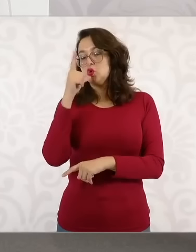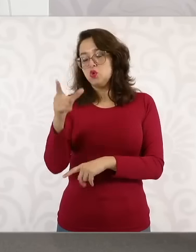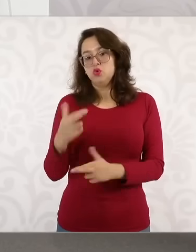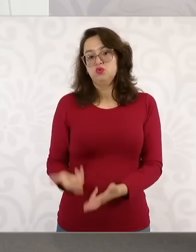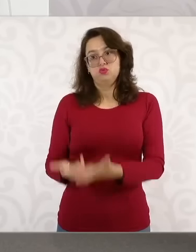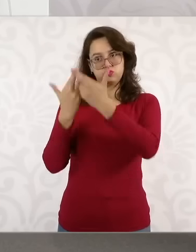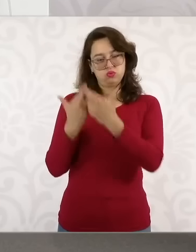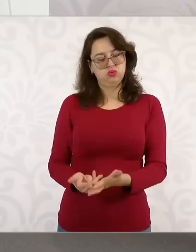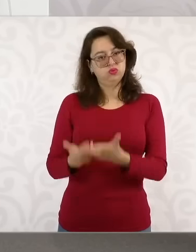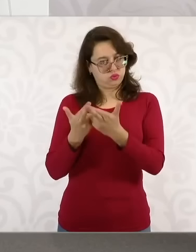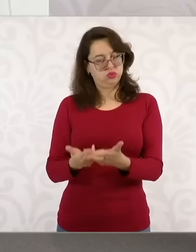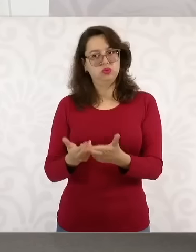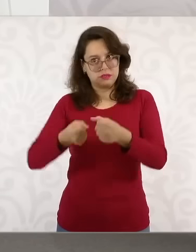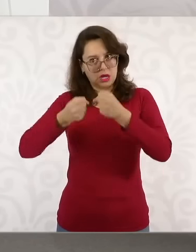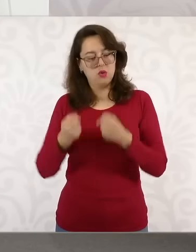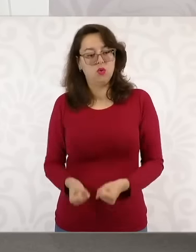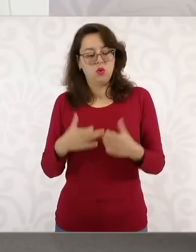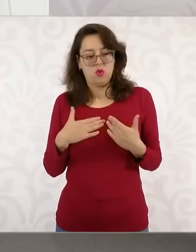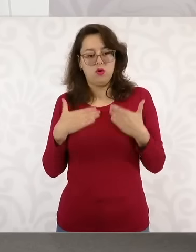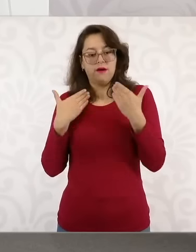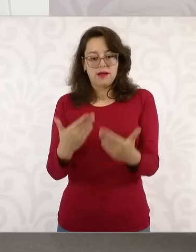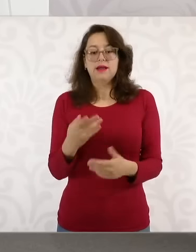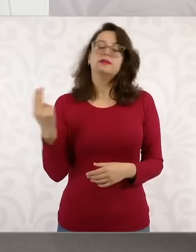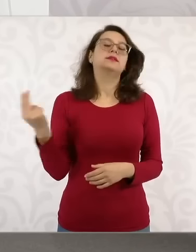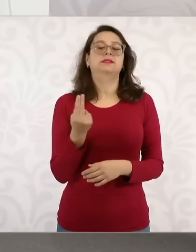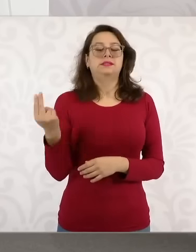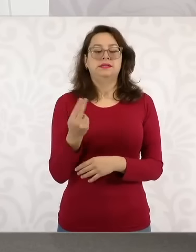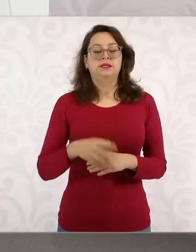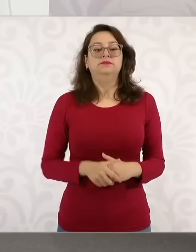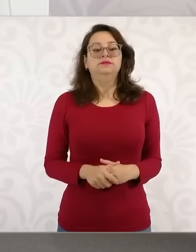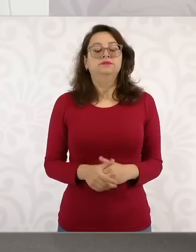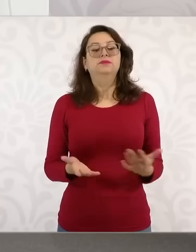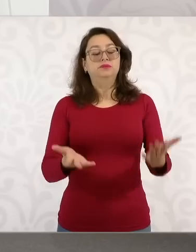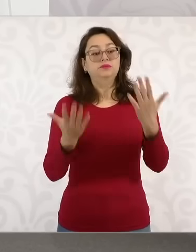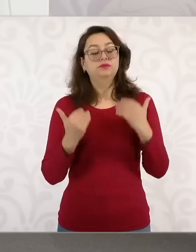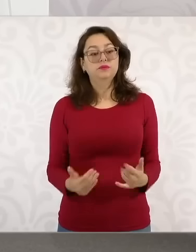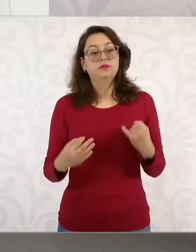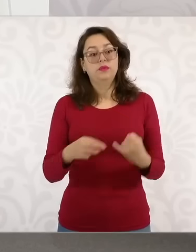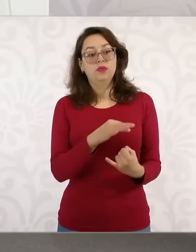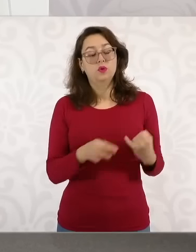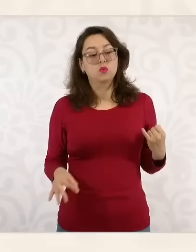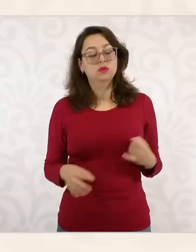Y por último, eh en lo que corresponde a nuestras centrales de generación, en esta diapositiva les